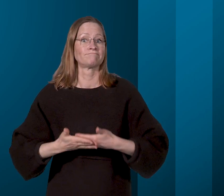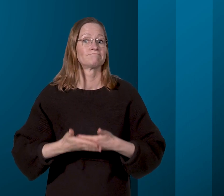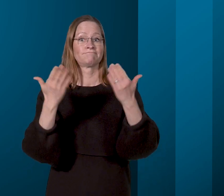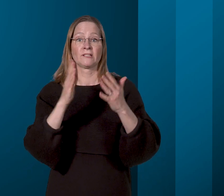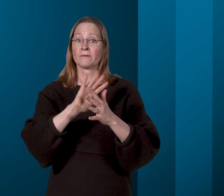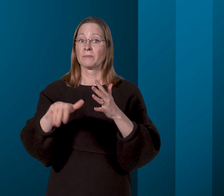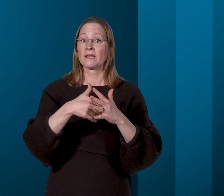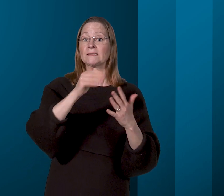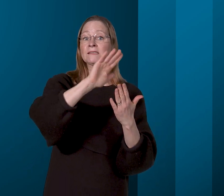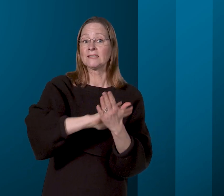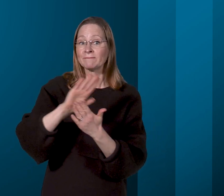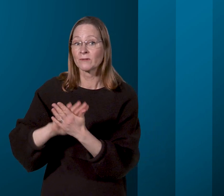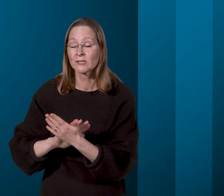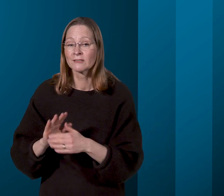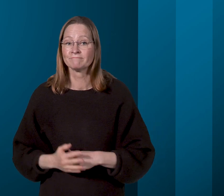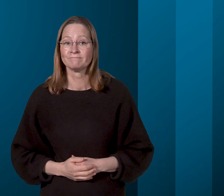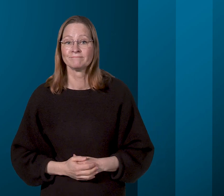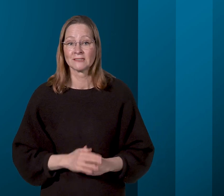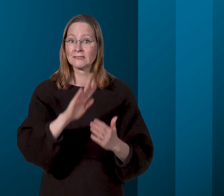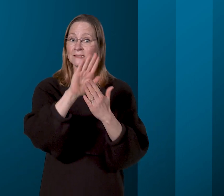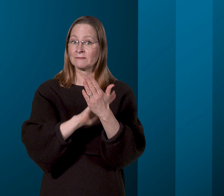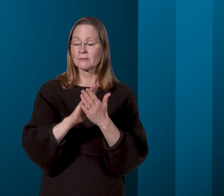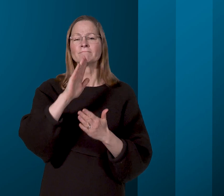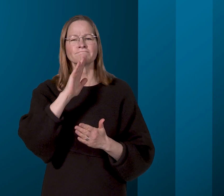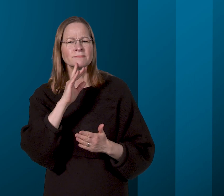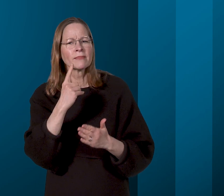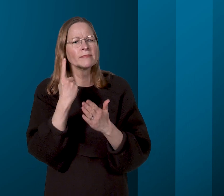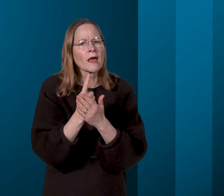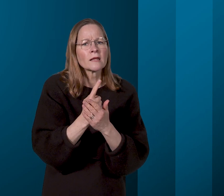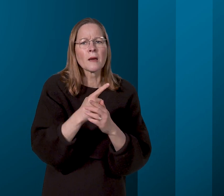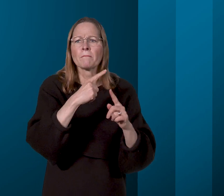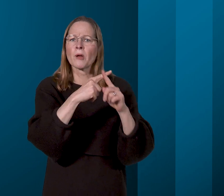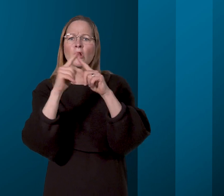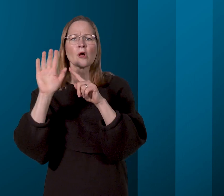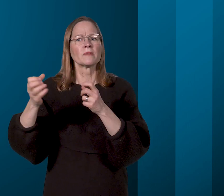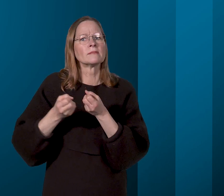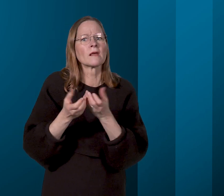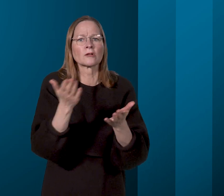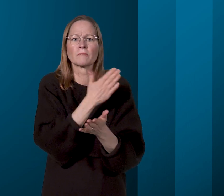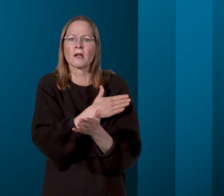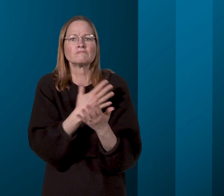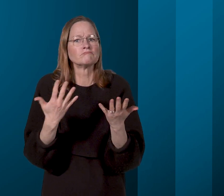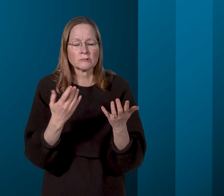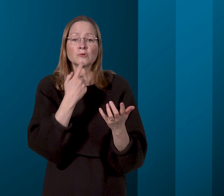on julkaissut viittomakieliset sivut. Sivuilla kerrotaan tärkeimmistä Pohteen tarjoamista palveluista -